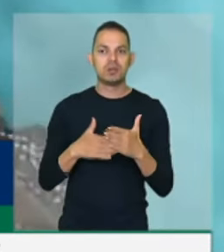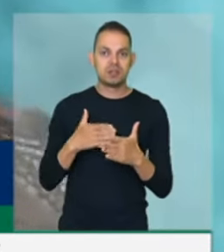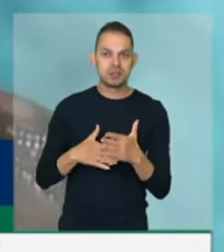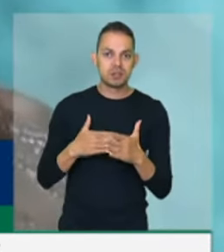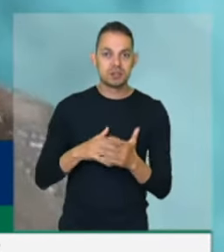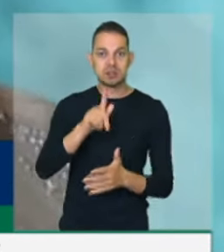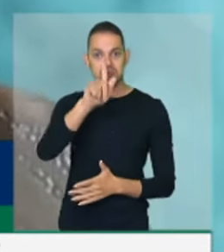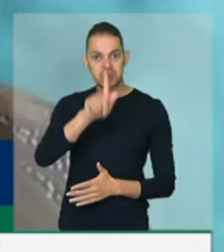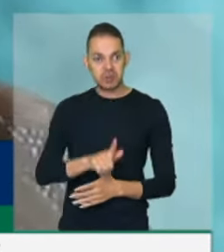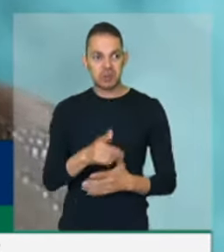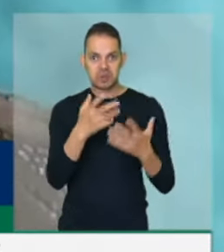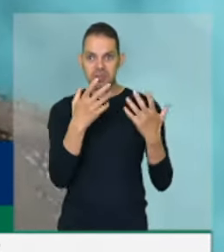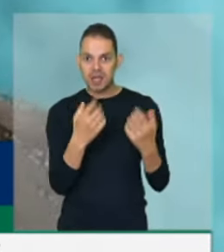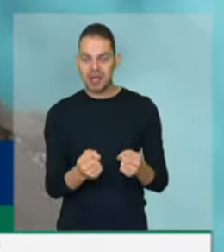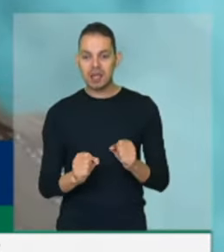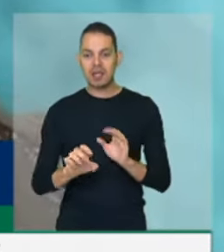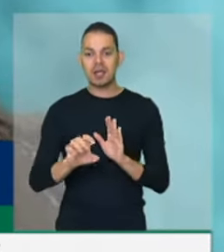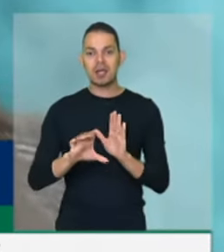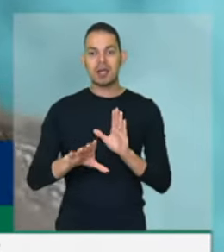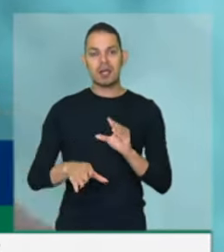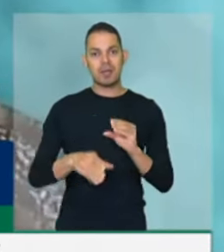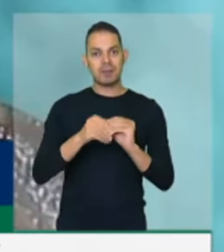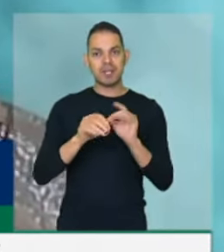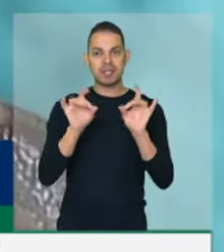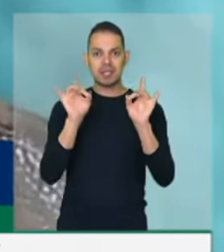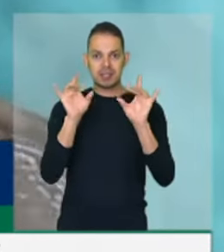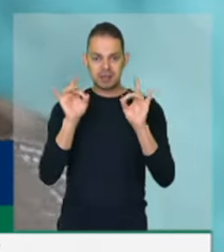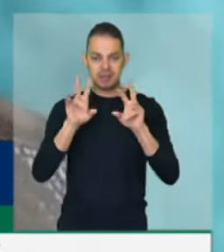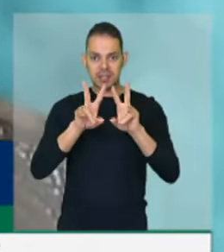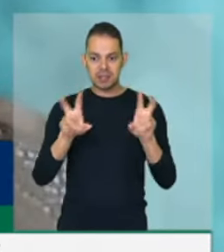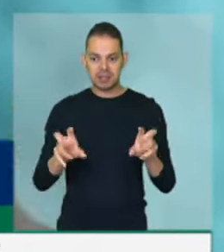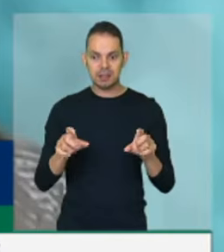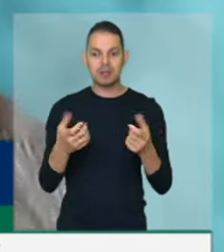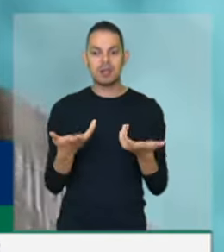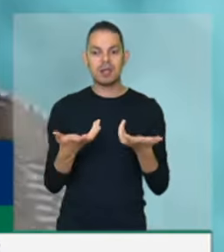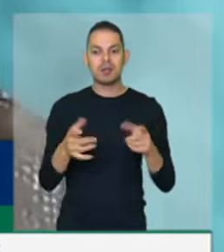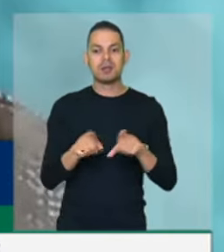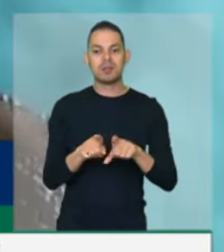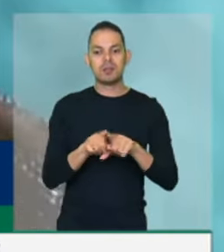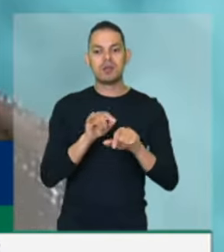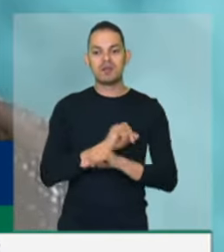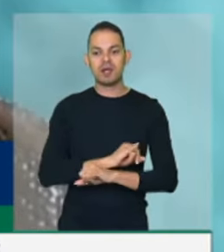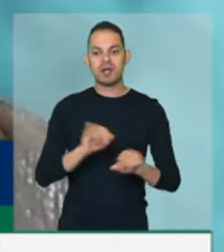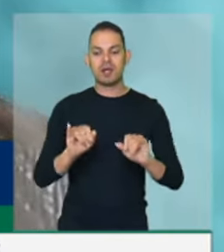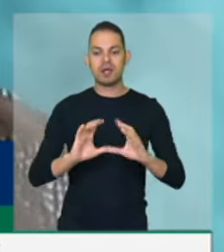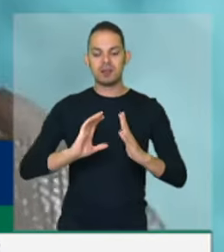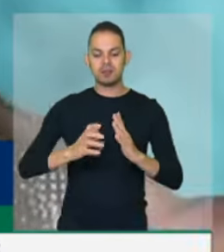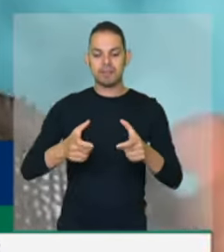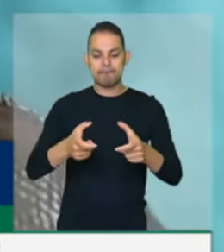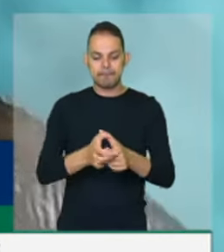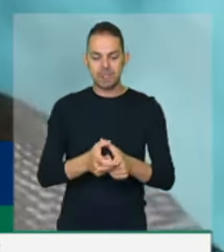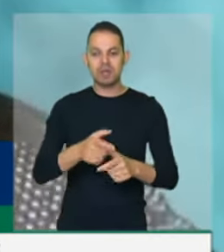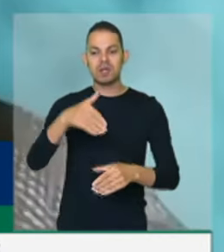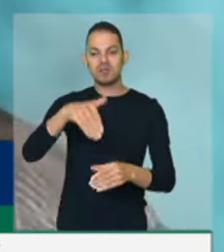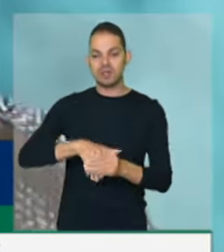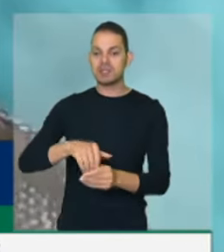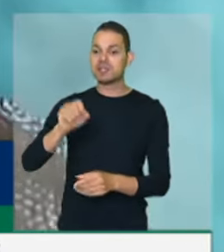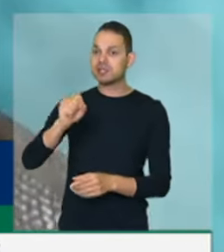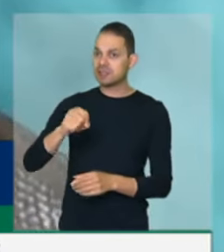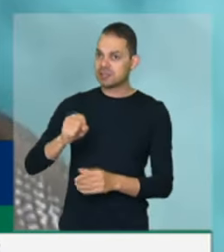ESPECIALIZA A MATÉRIA E QUERO POR ÚLTIMO DIZER QUE A MAIN RIA PORTANTO VOTA SIM E OS PARTIDOS TODOS VOTAM SIM AO DESTAQUE PORQUE MELHORA O